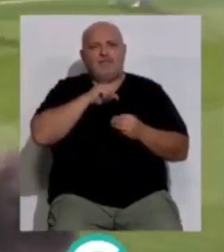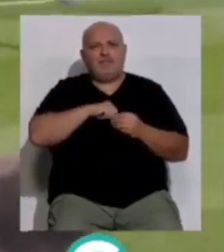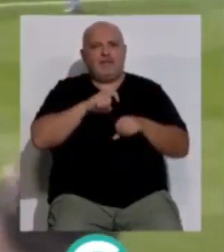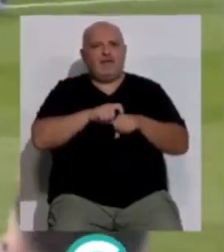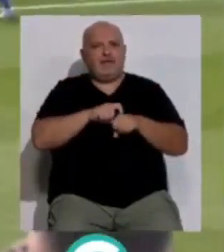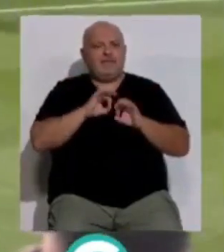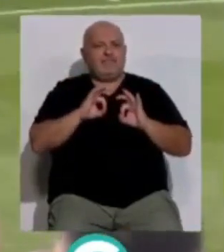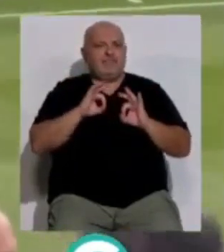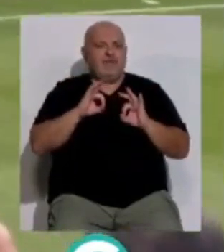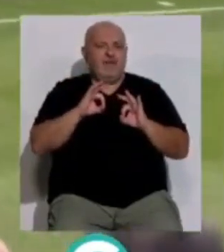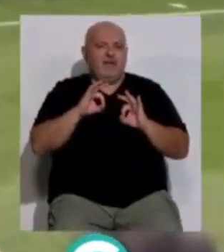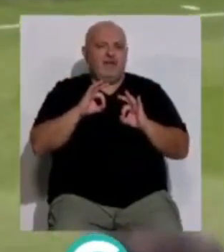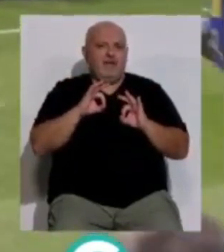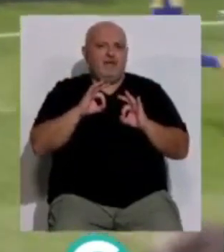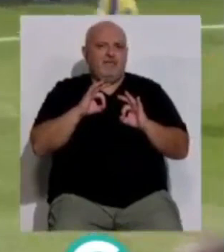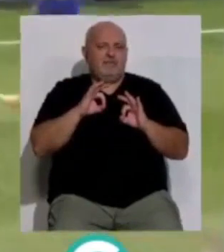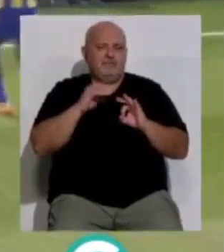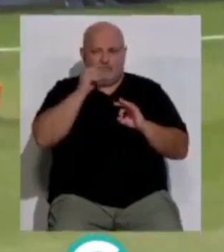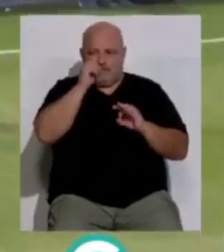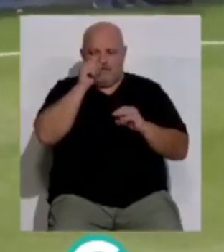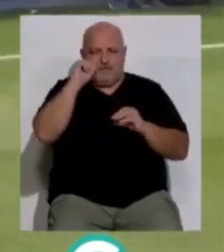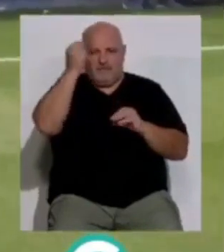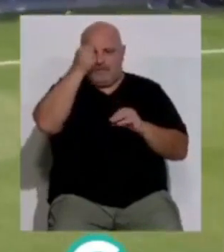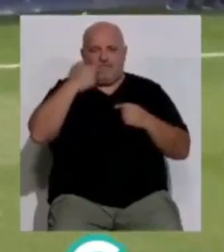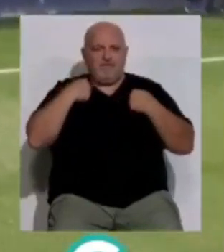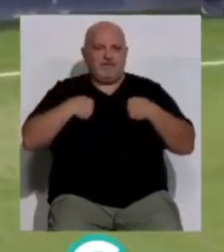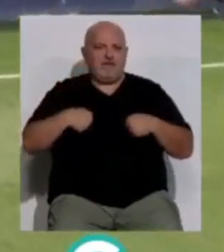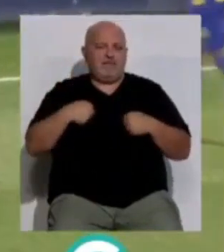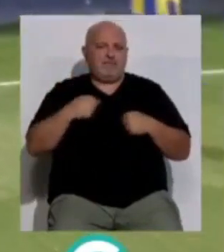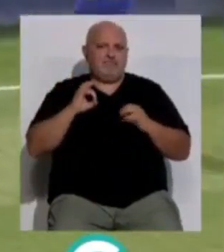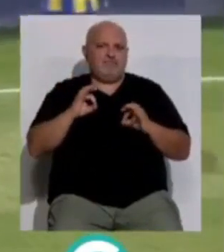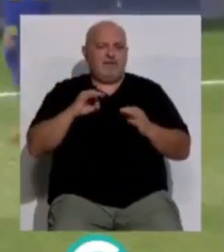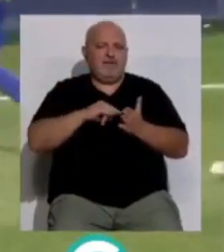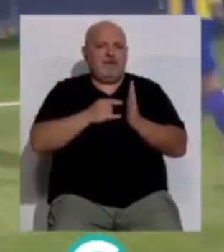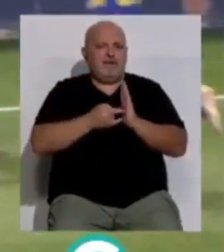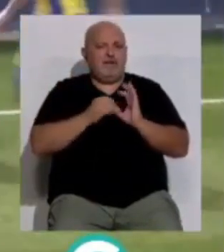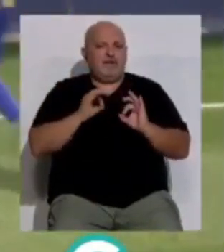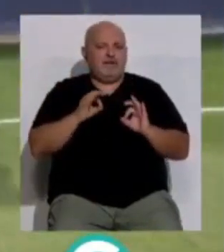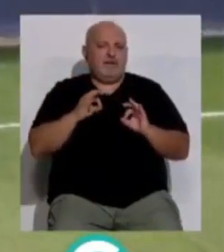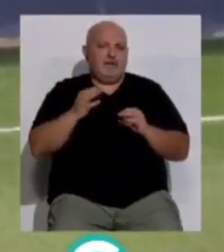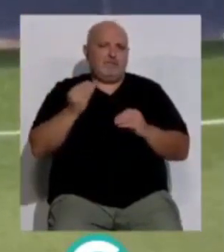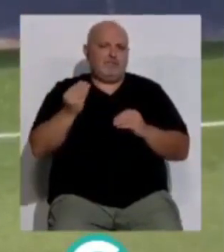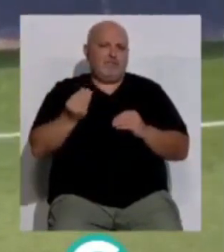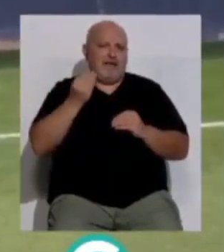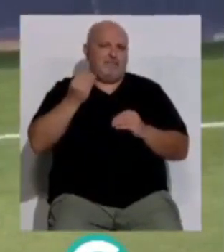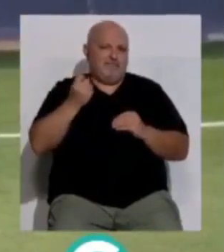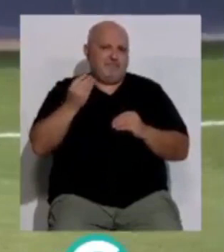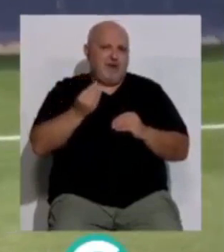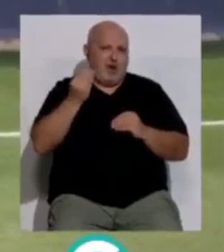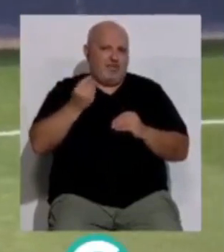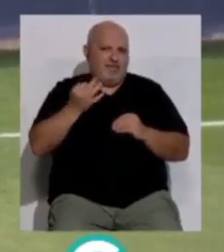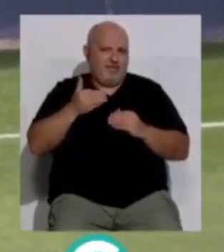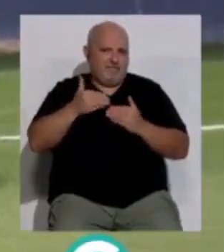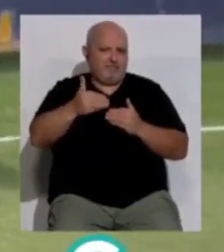cualidades físicas cualidades técnicas que tiene que pulir eso en cuanto a la referencia